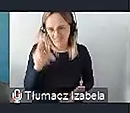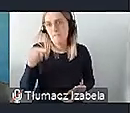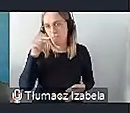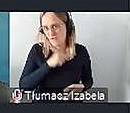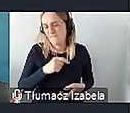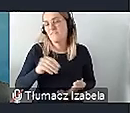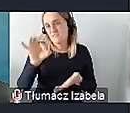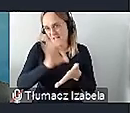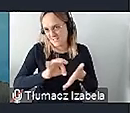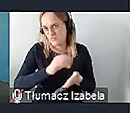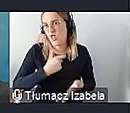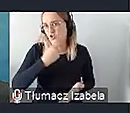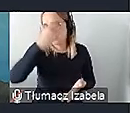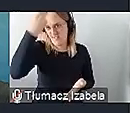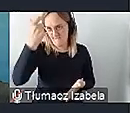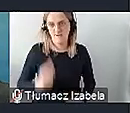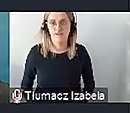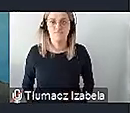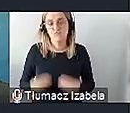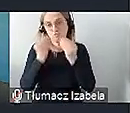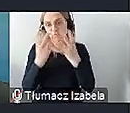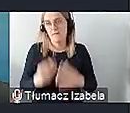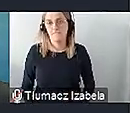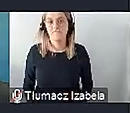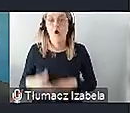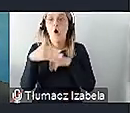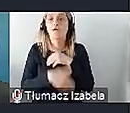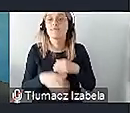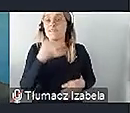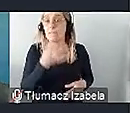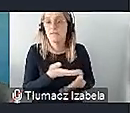że potrafiłaby narysować żyrafę. Super. Ostatnie pytanie do państwa.